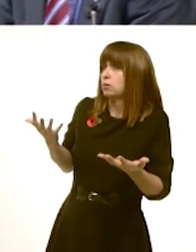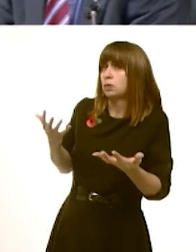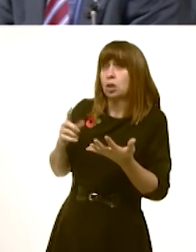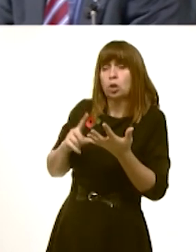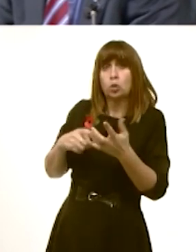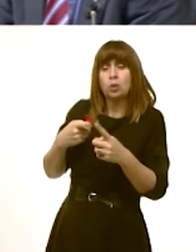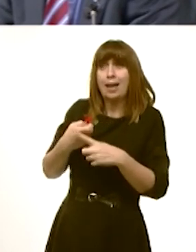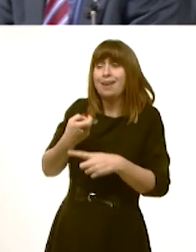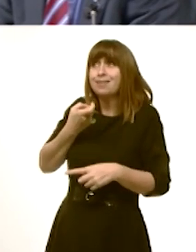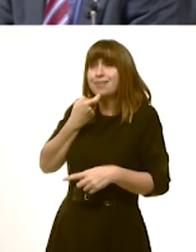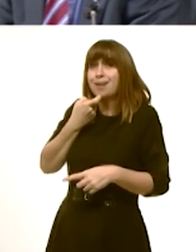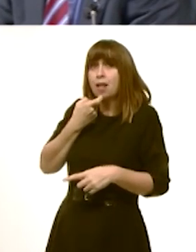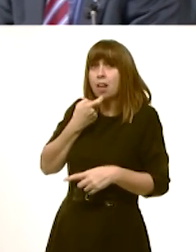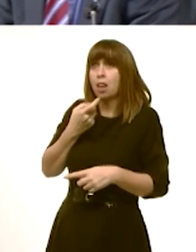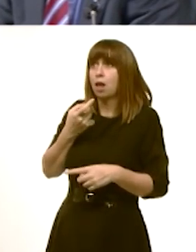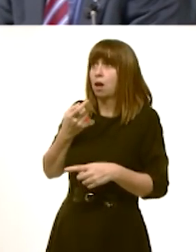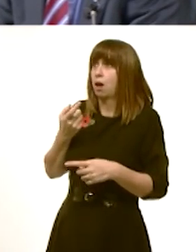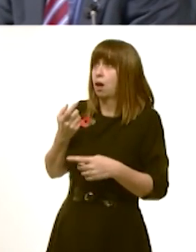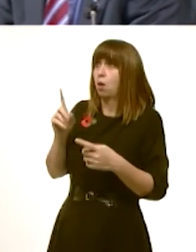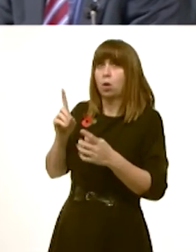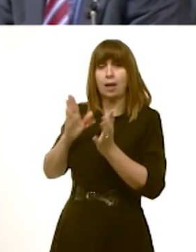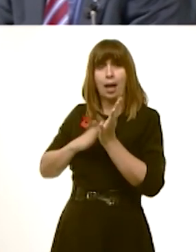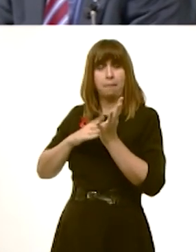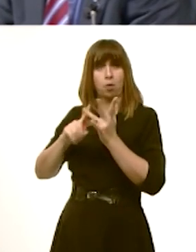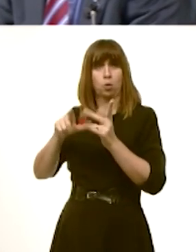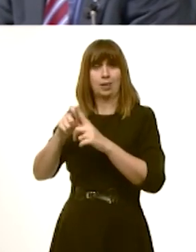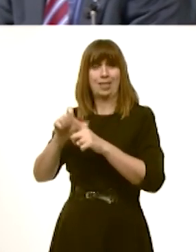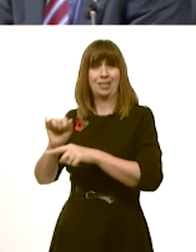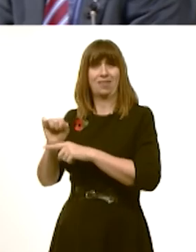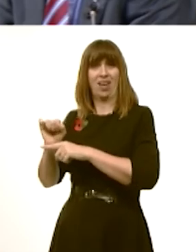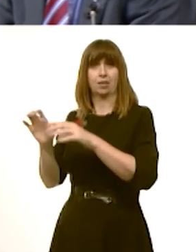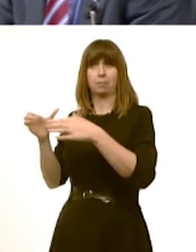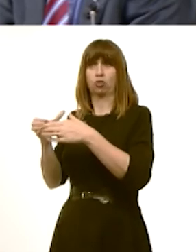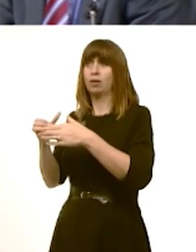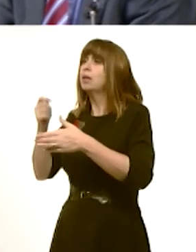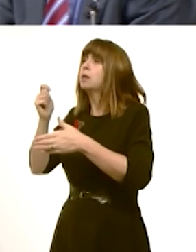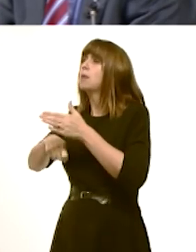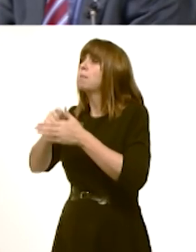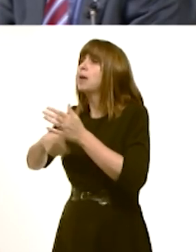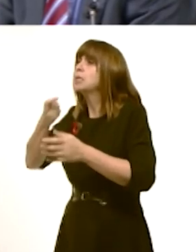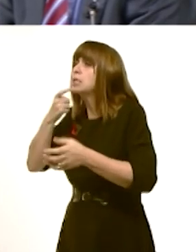Ar hyn o bryd, rydym niín mynd tuag at sefyllfa lle na fydd digon o ddur ar gael ym Mhrydain